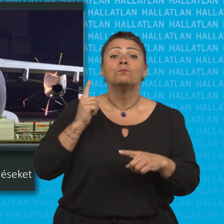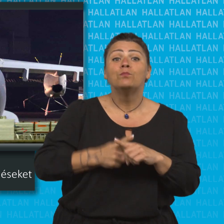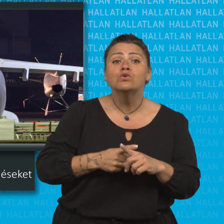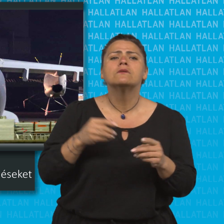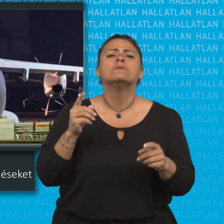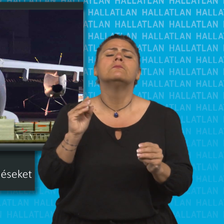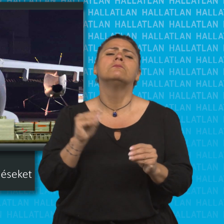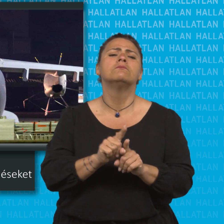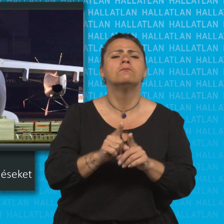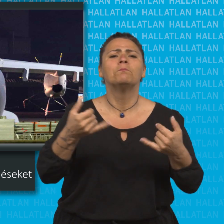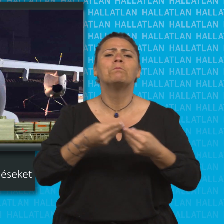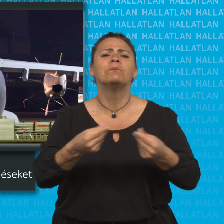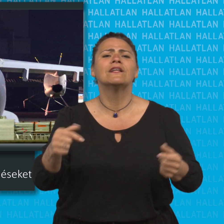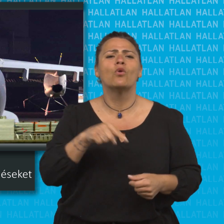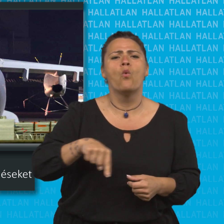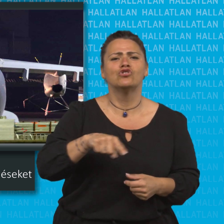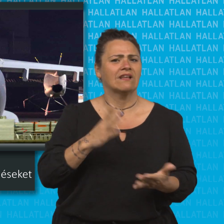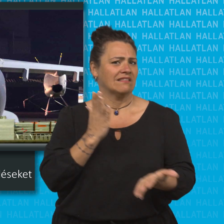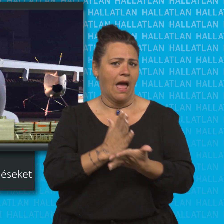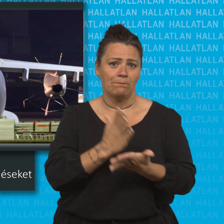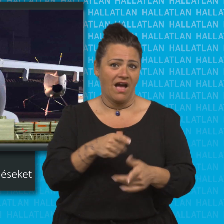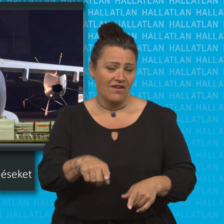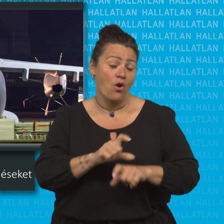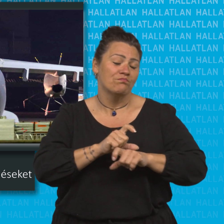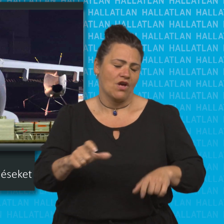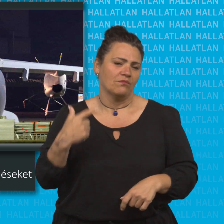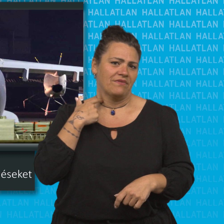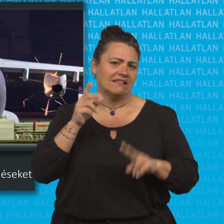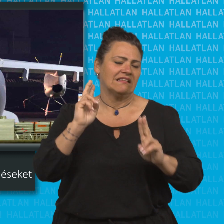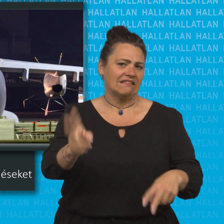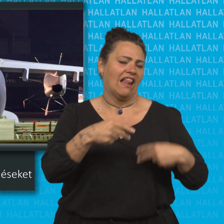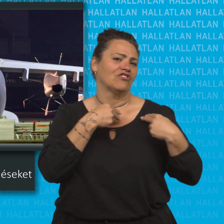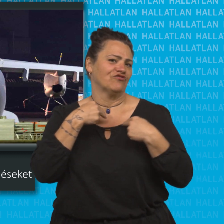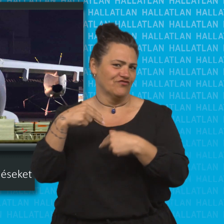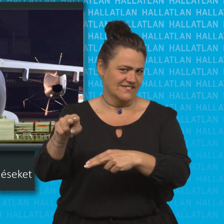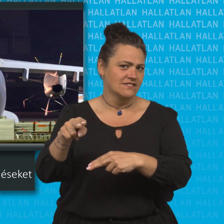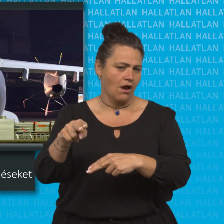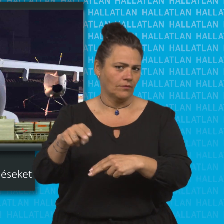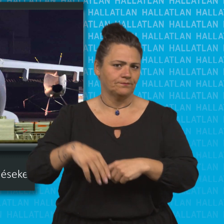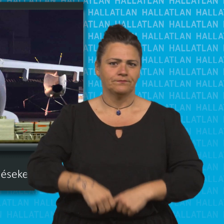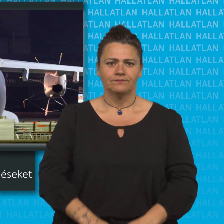Most ezt is vissza kell küldeni.